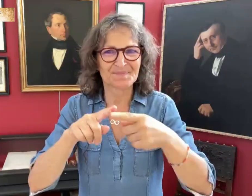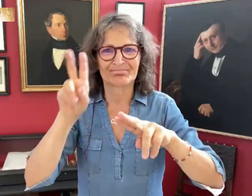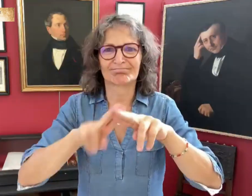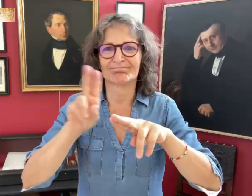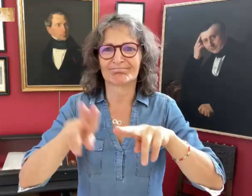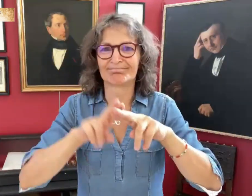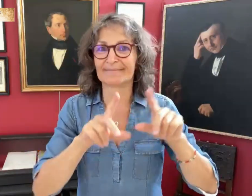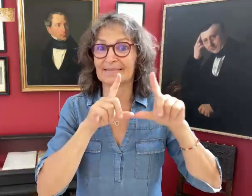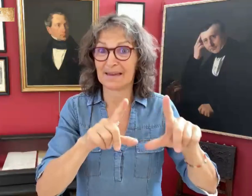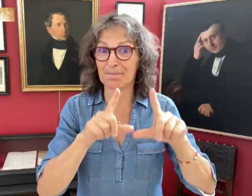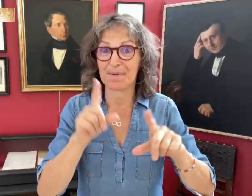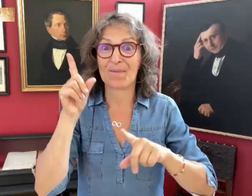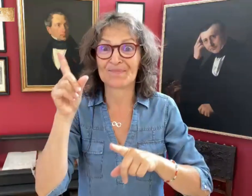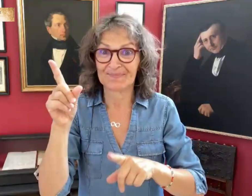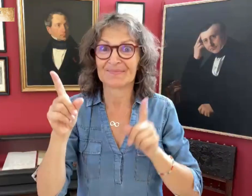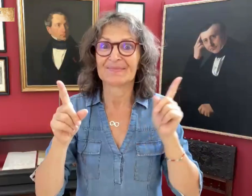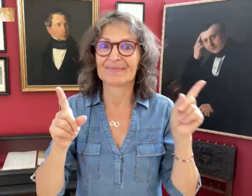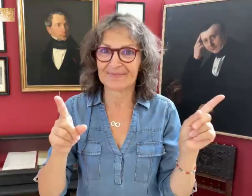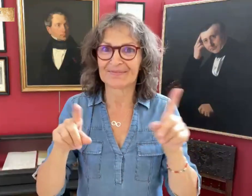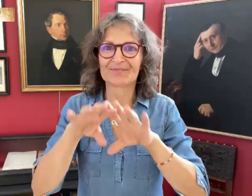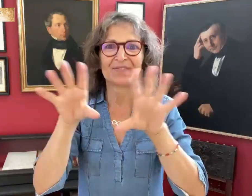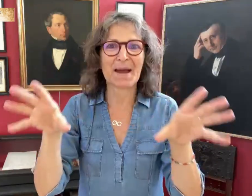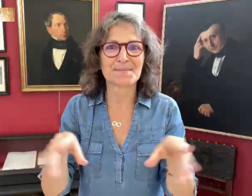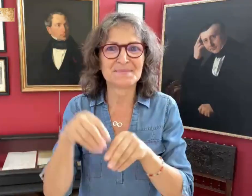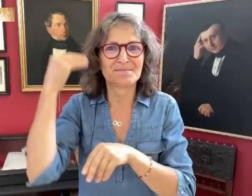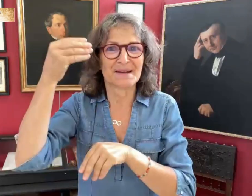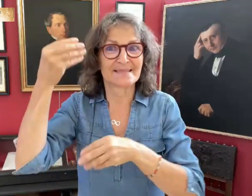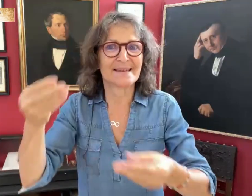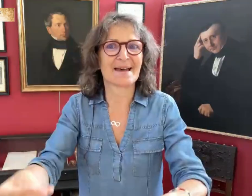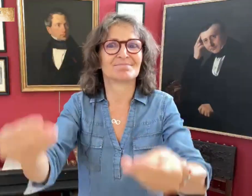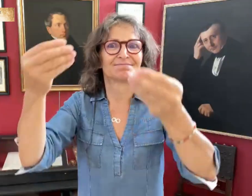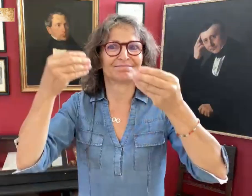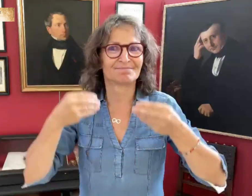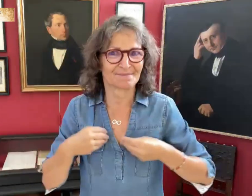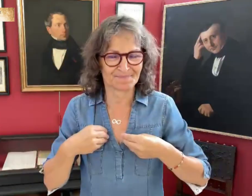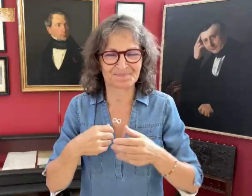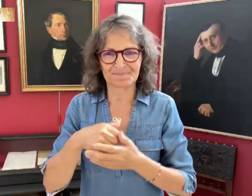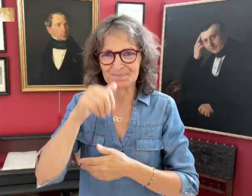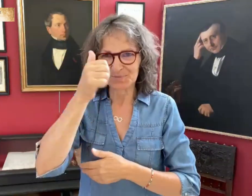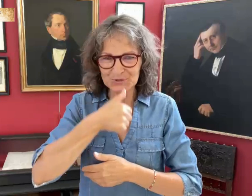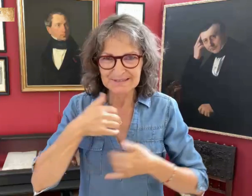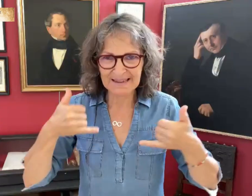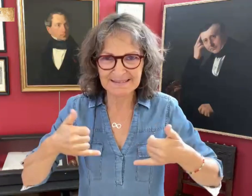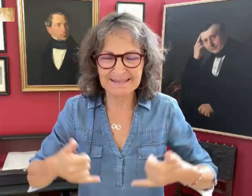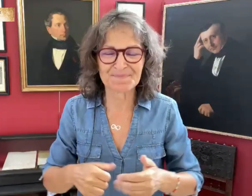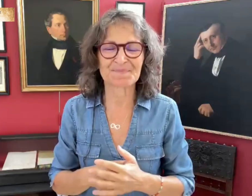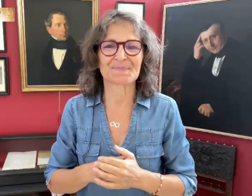pour la restauration des tableaux la famille Berthier nous a fait un don au musée.